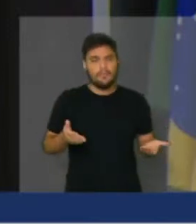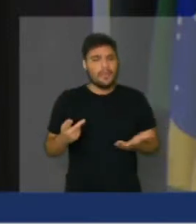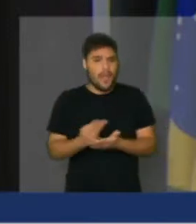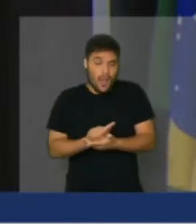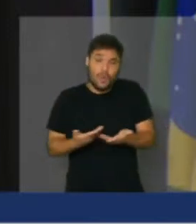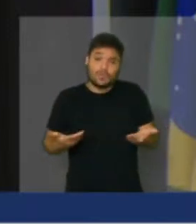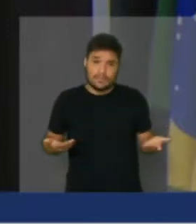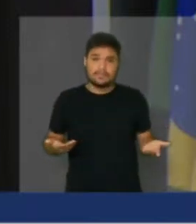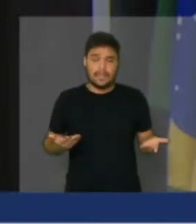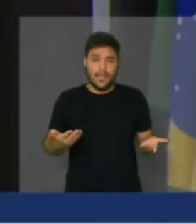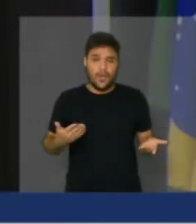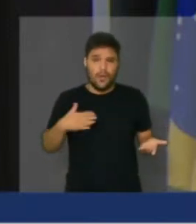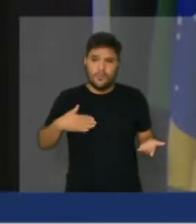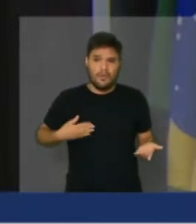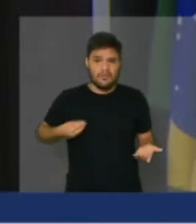POUCO MAIS DE TRÊS MESES. 5 FRATURAS NO MEU ROSTO... UMA